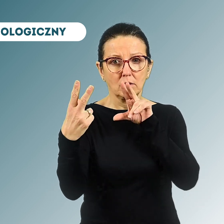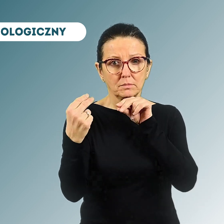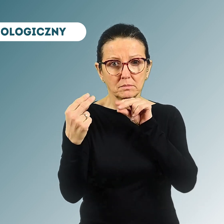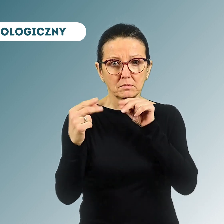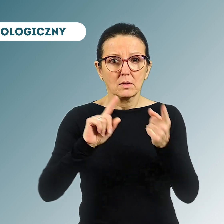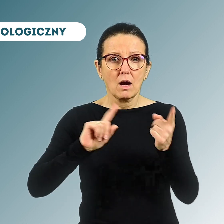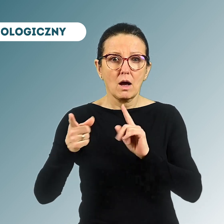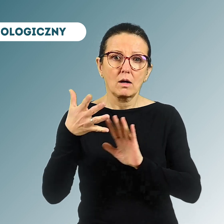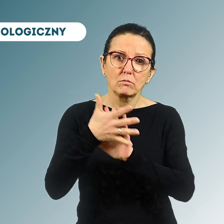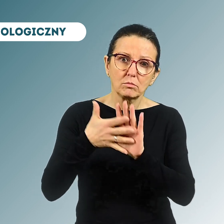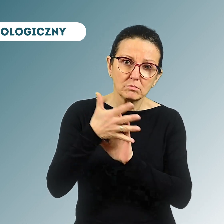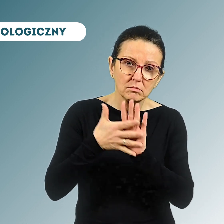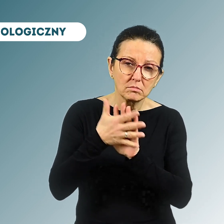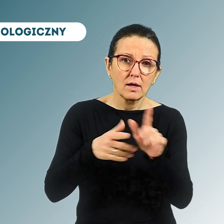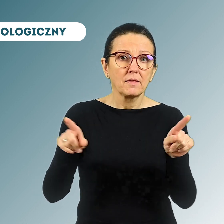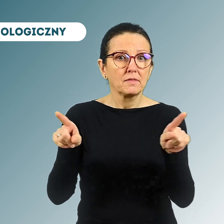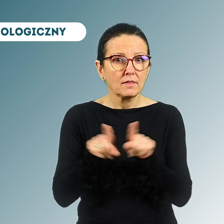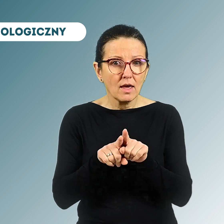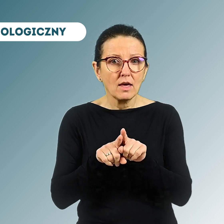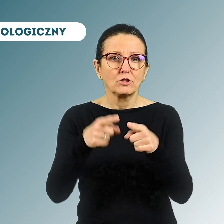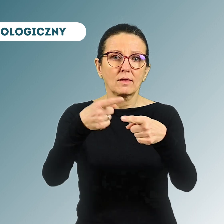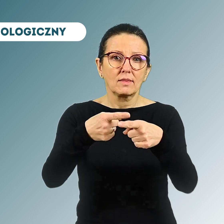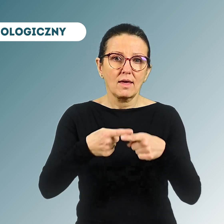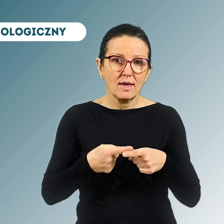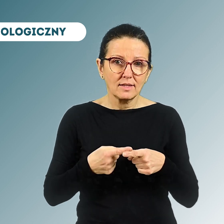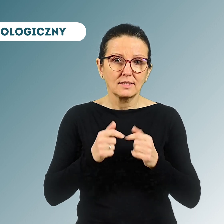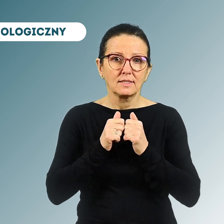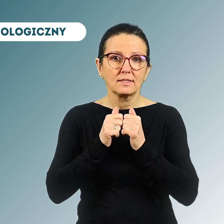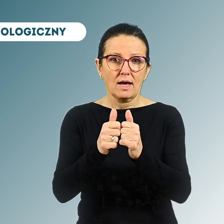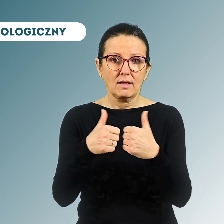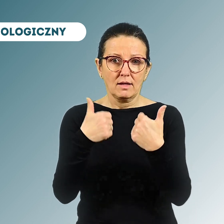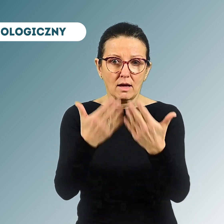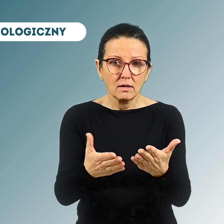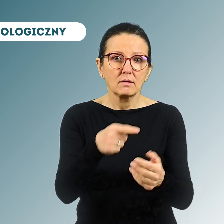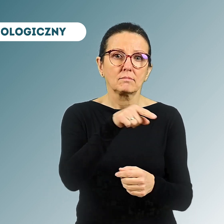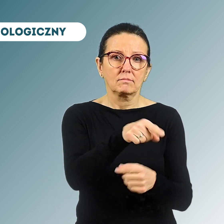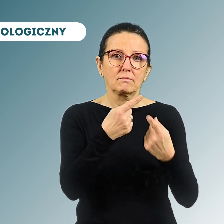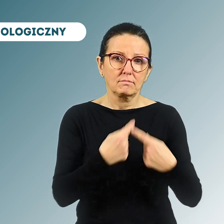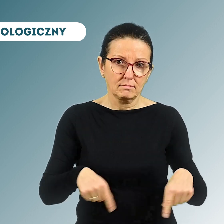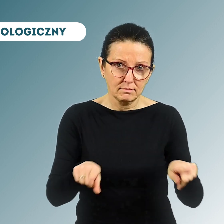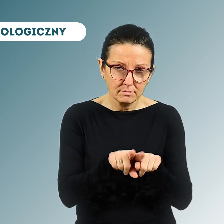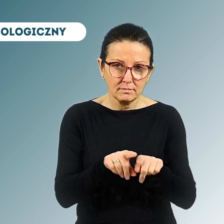w języku fonicznym lub w PJM, może też być do wykonania zadanie.